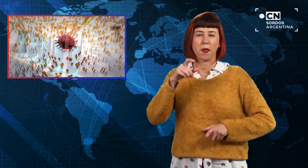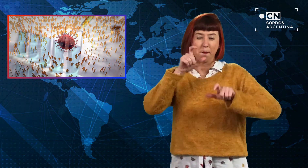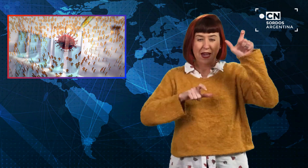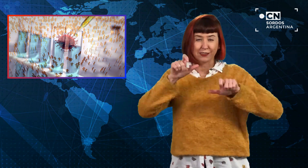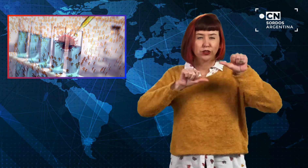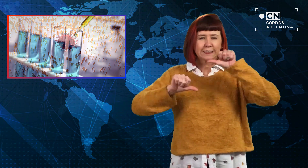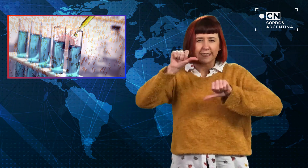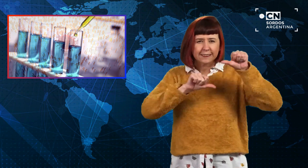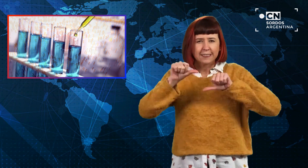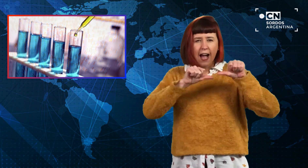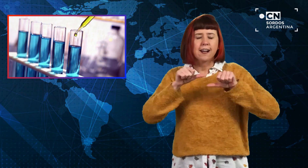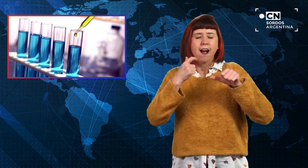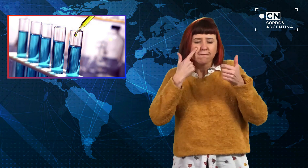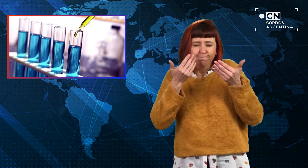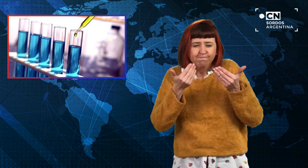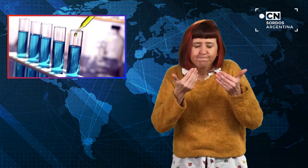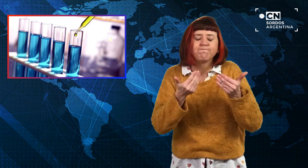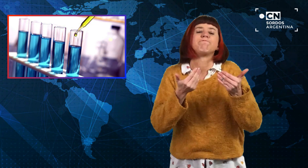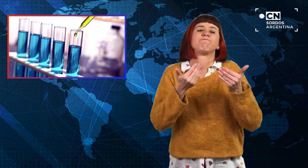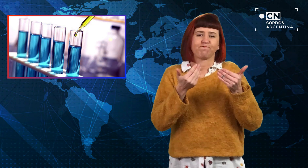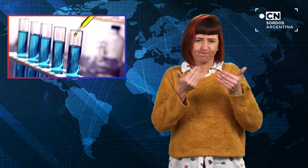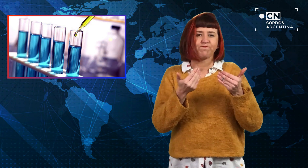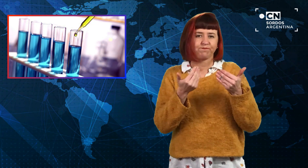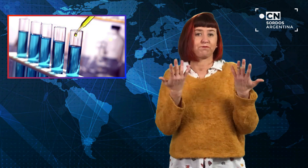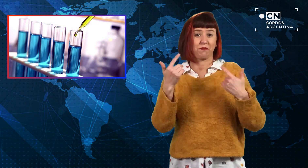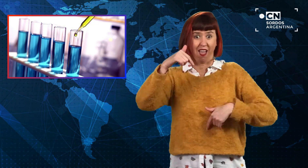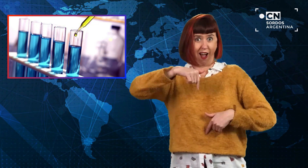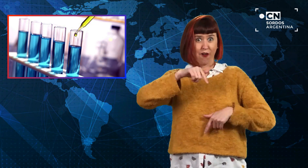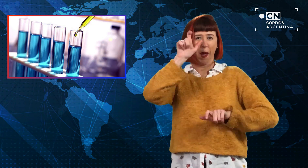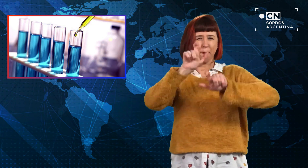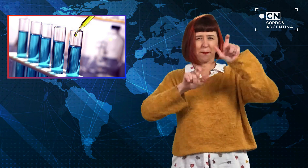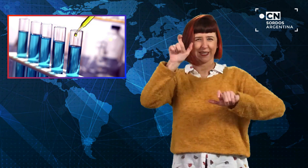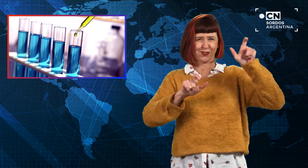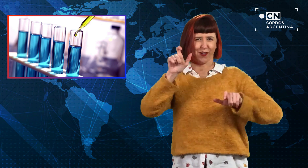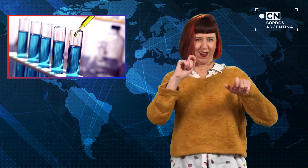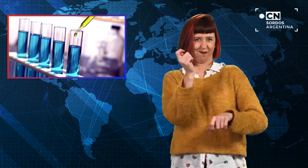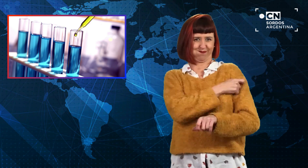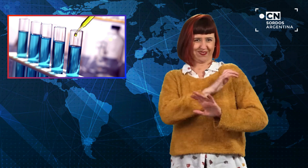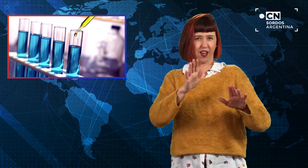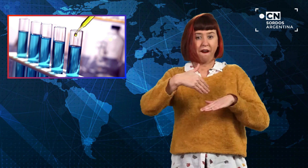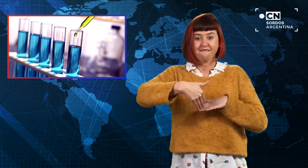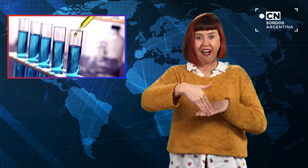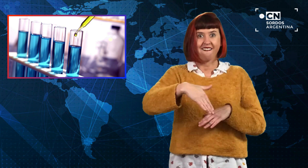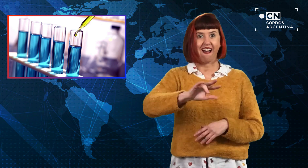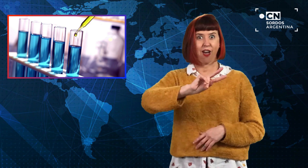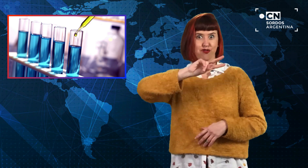Las personas pueden desde esta semana elegir entre esperar la segunda dosis